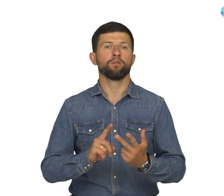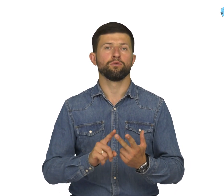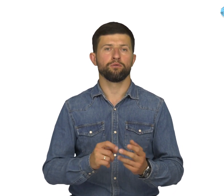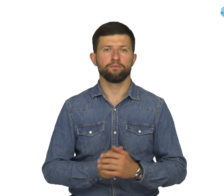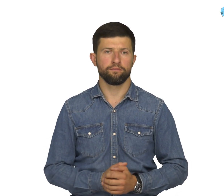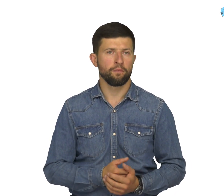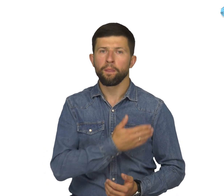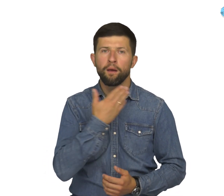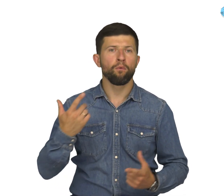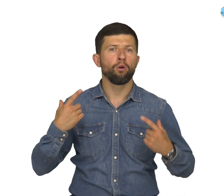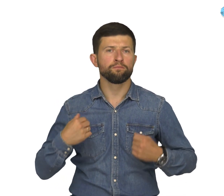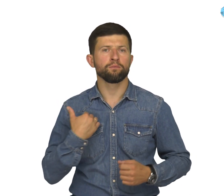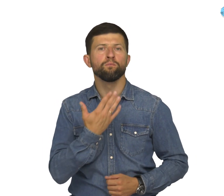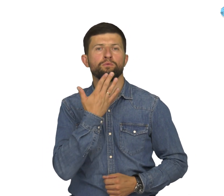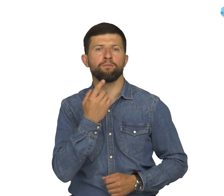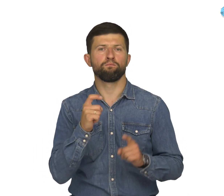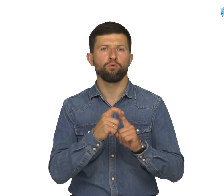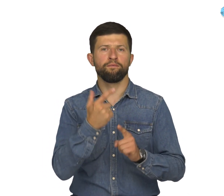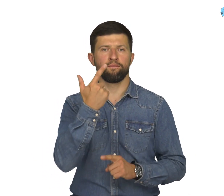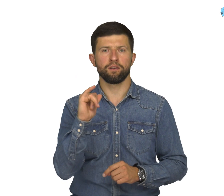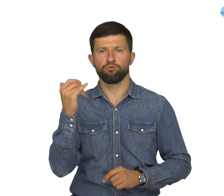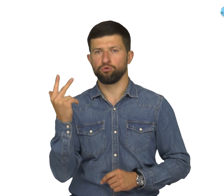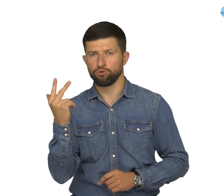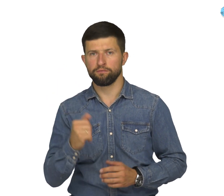3) nie ma osób, o których mowa w pkt 2 i 3,